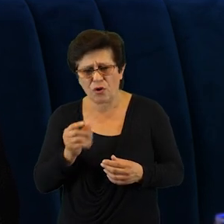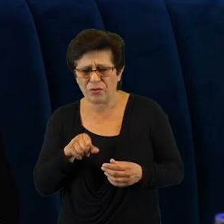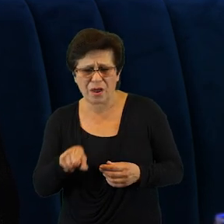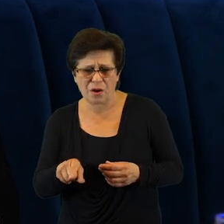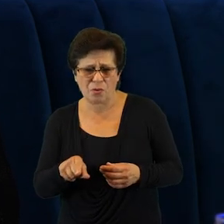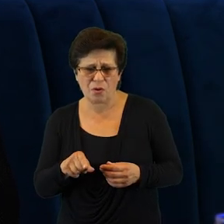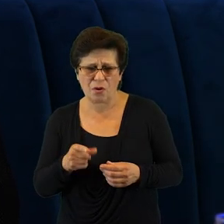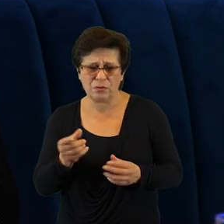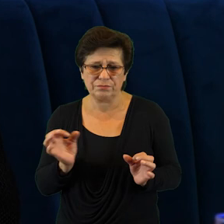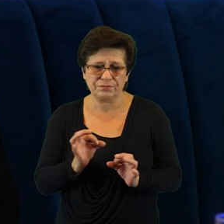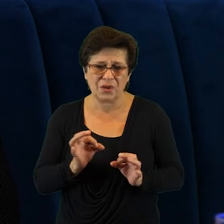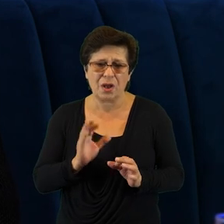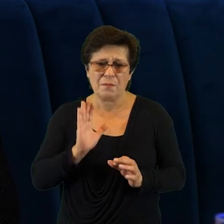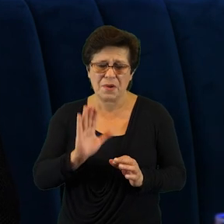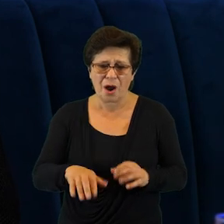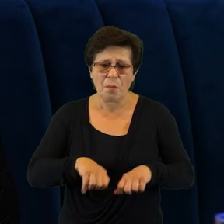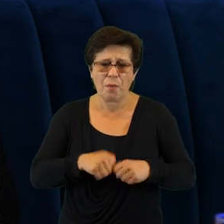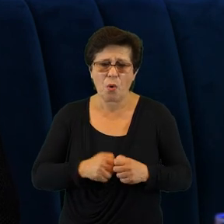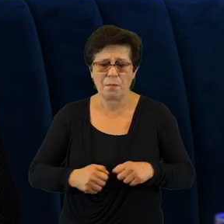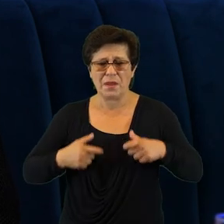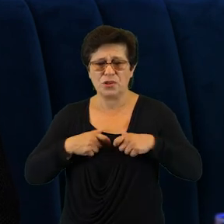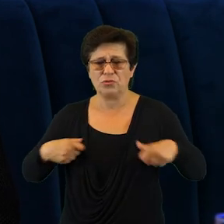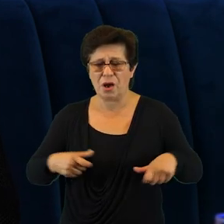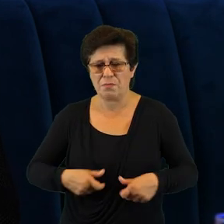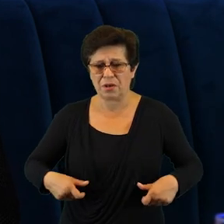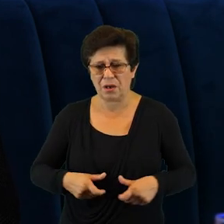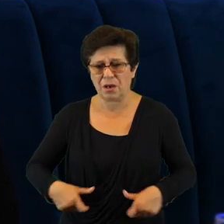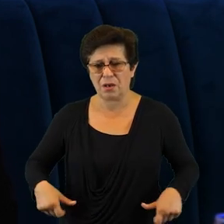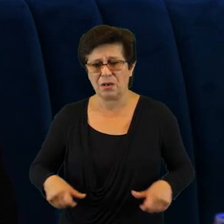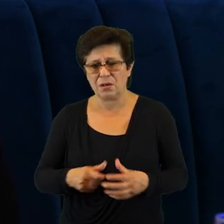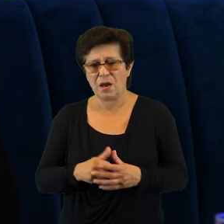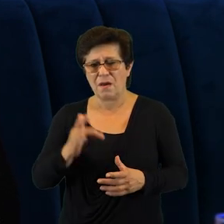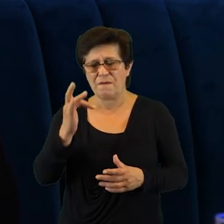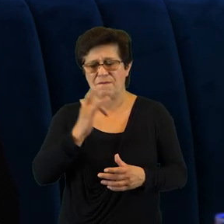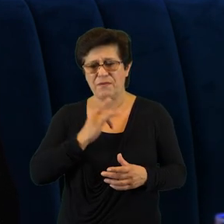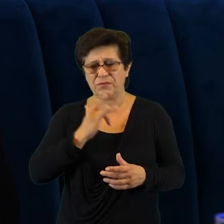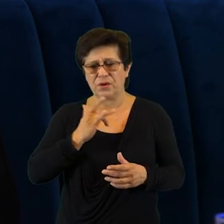aczkolwiek miał połamane żebra i wewnętrzne obrażenia,